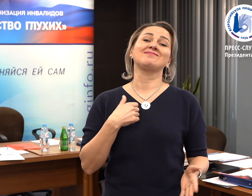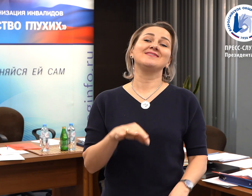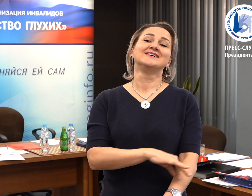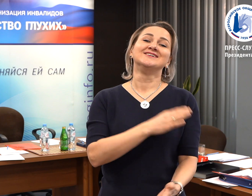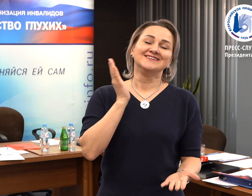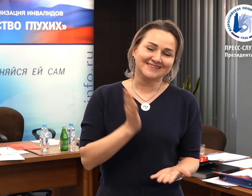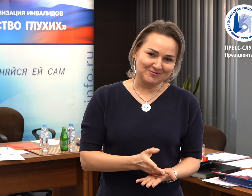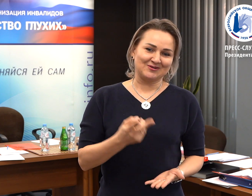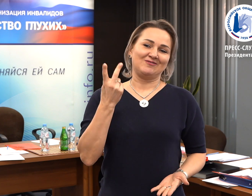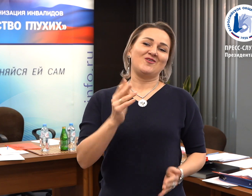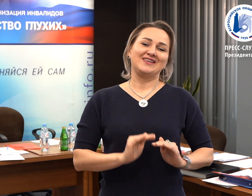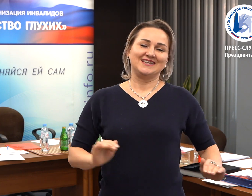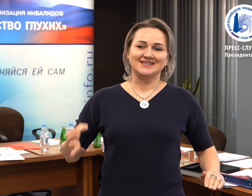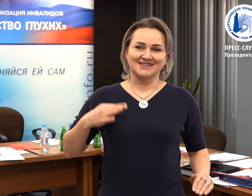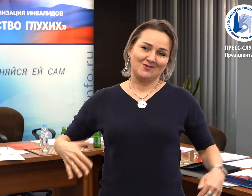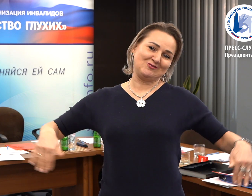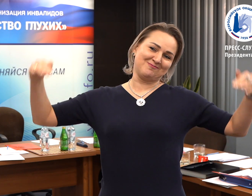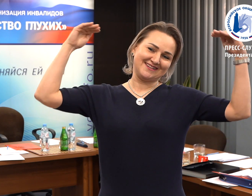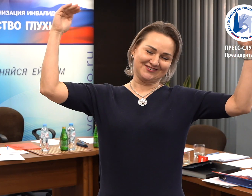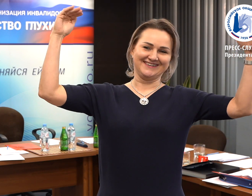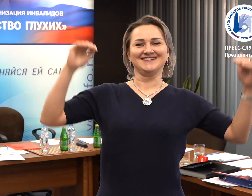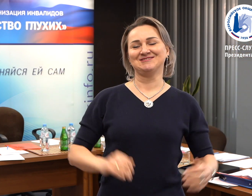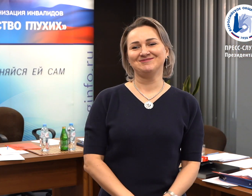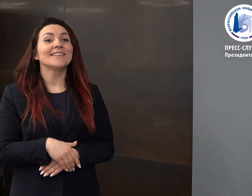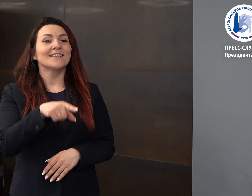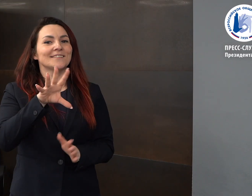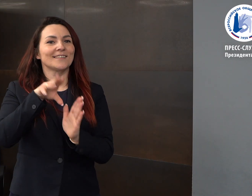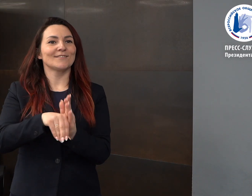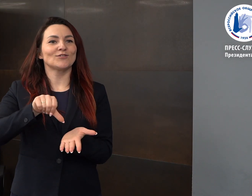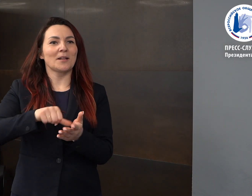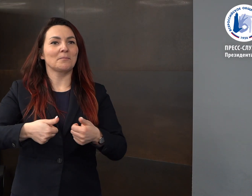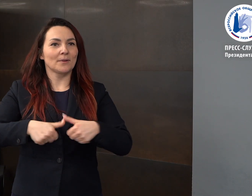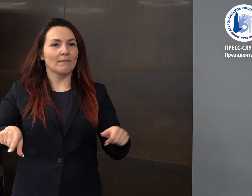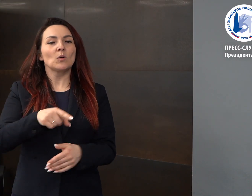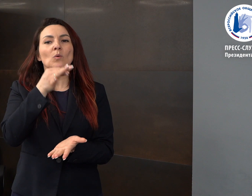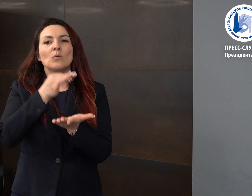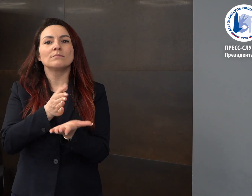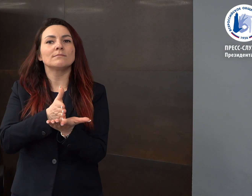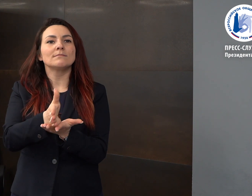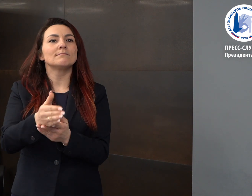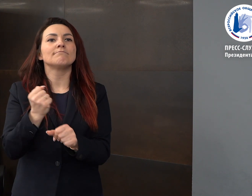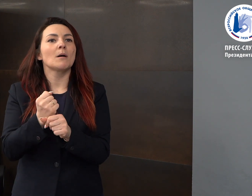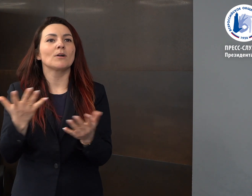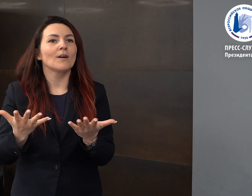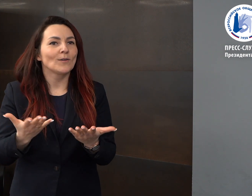Я замужем, у меня два сына - уже большие. За какие направления работы Вы отвечаете?